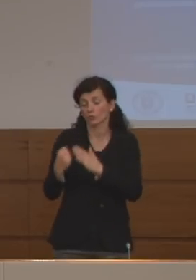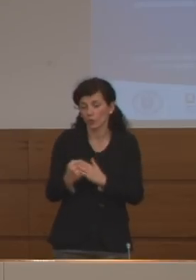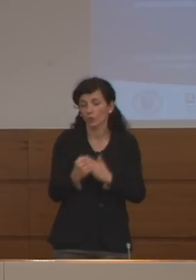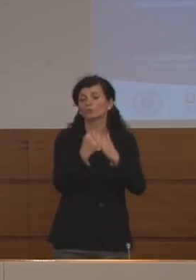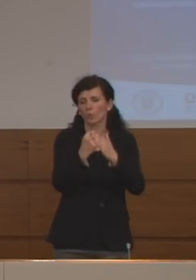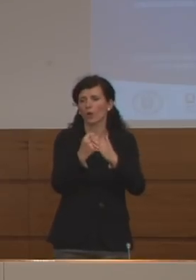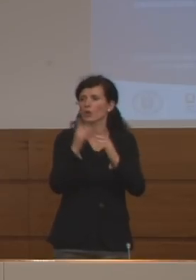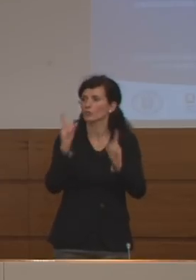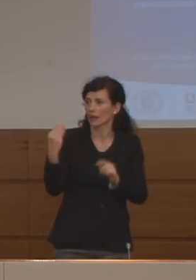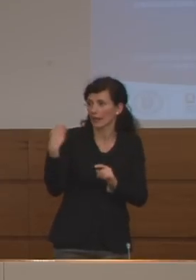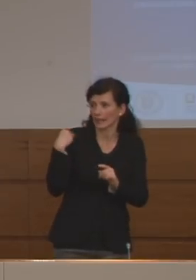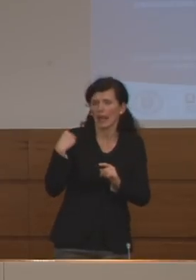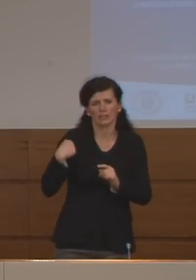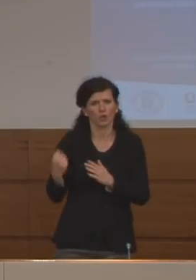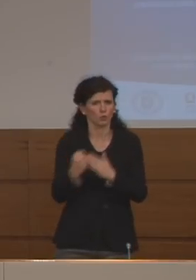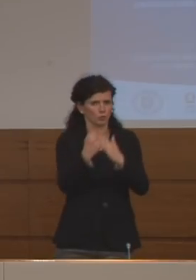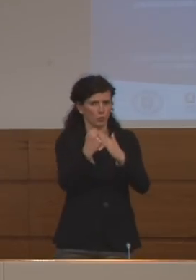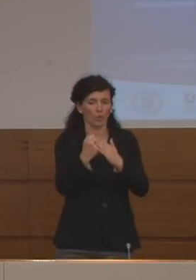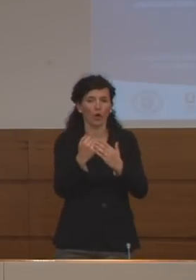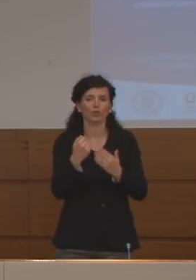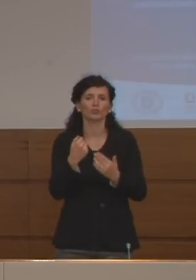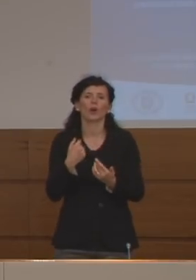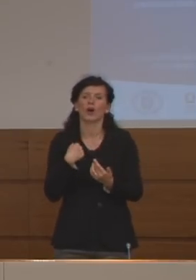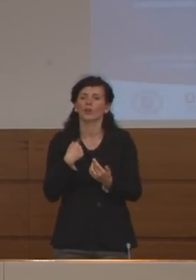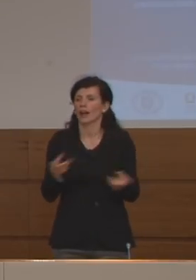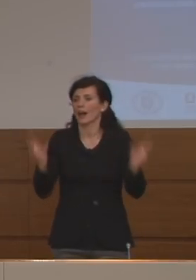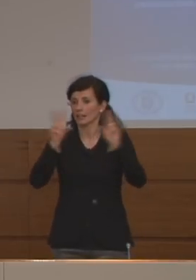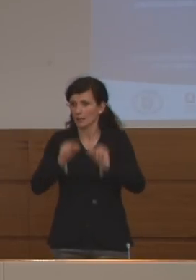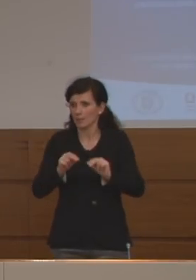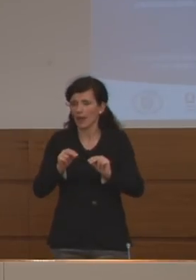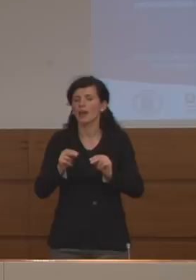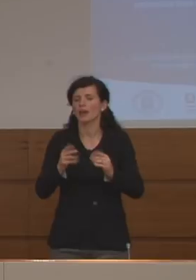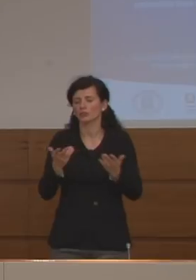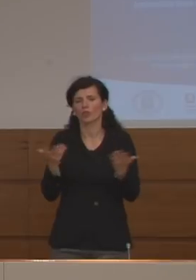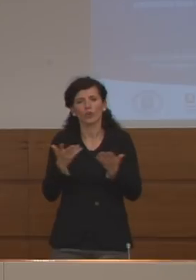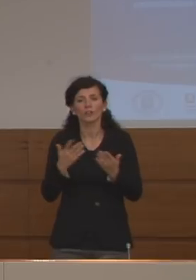Ma torno a ripetere, e qui voglio ancora una volta ringraziare i nostri volontari del